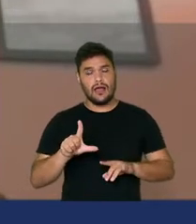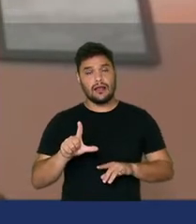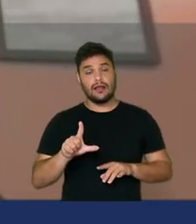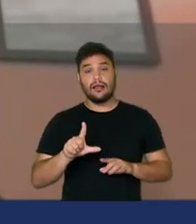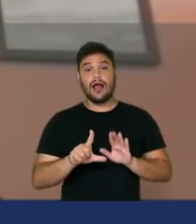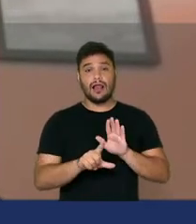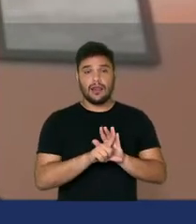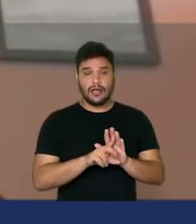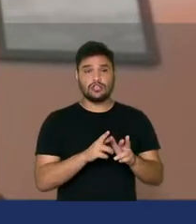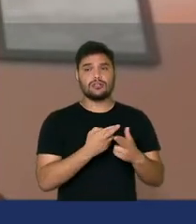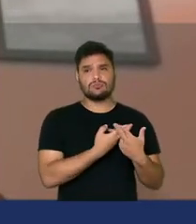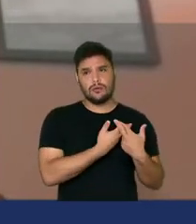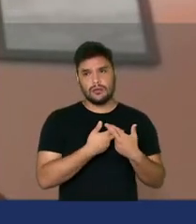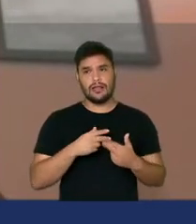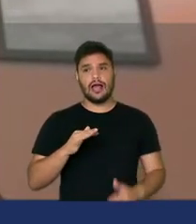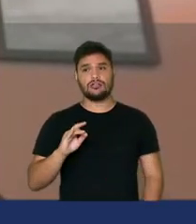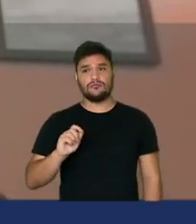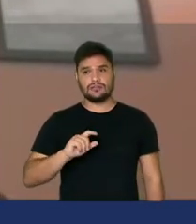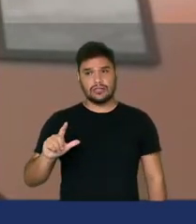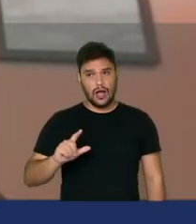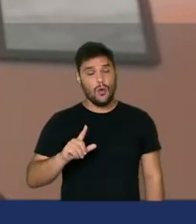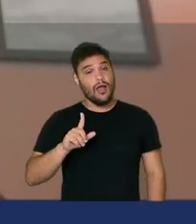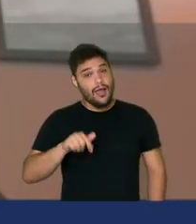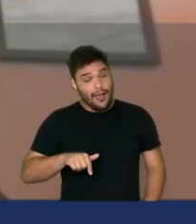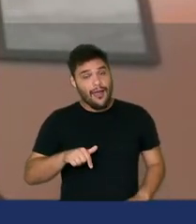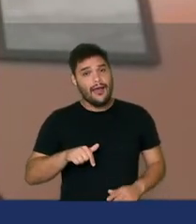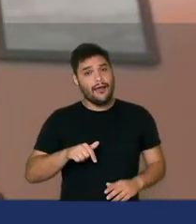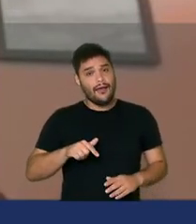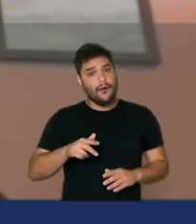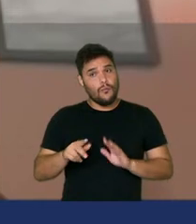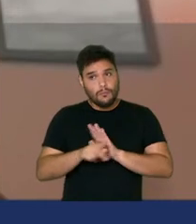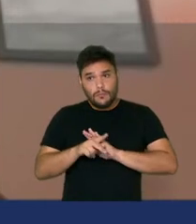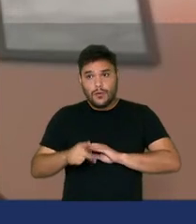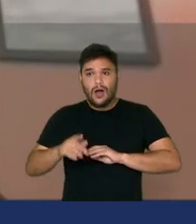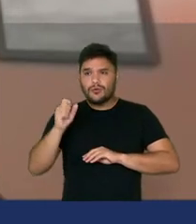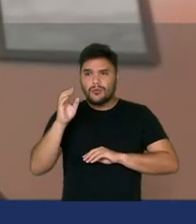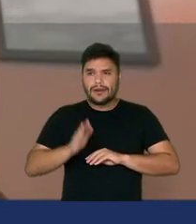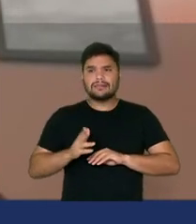QUE NÃO DEVERIA SER EXCEPCIONAL, A L RF, FOI UMA GRANDE CONQUISTA DO BRASIL, GRANDE CONQUISTA DAQUELES QUE